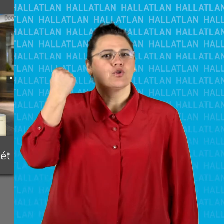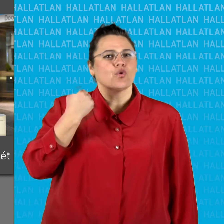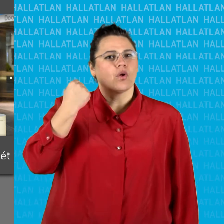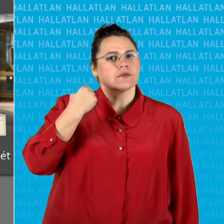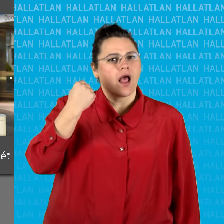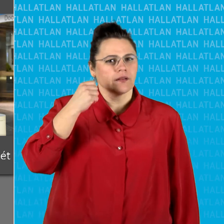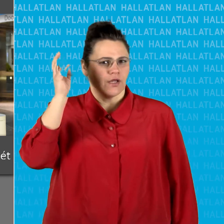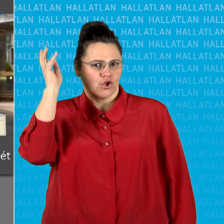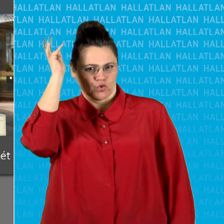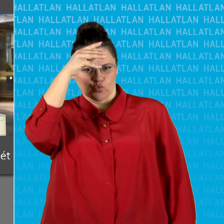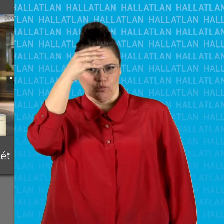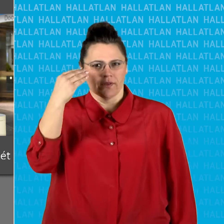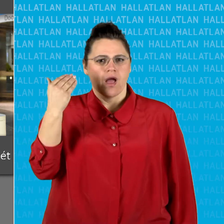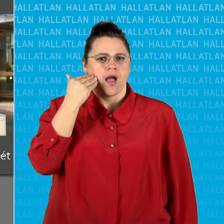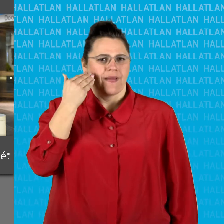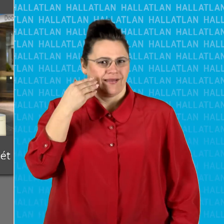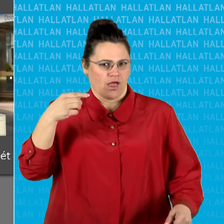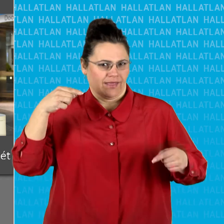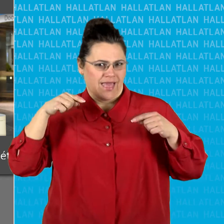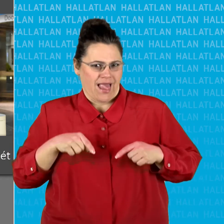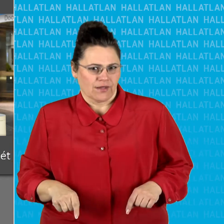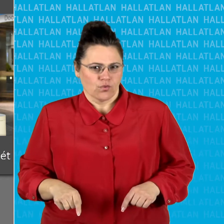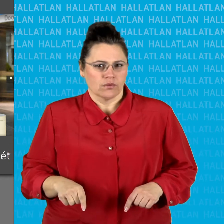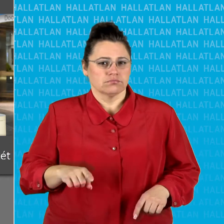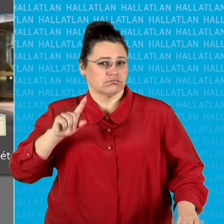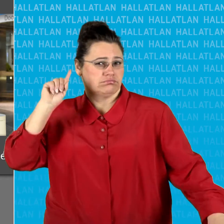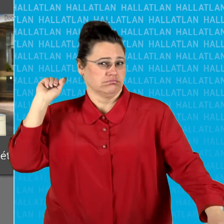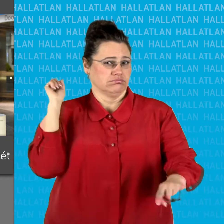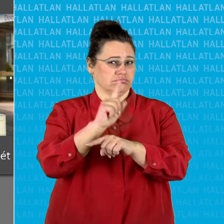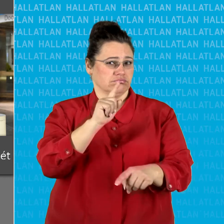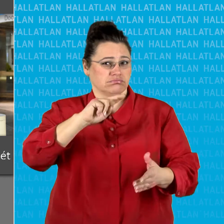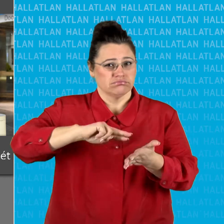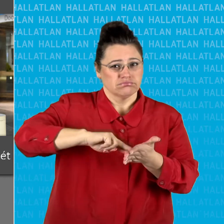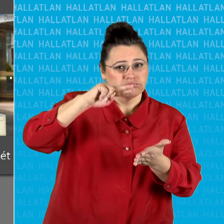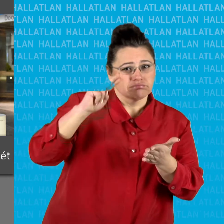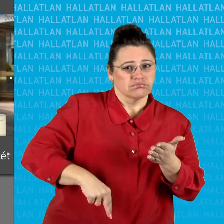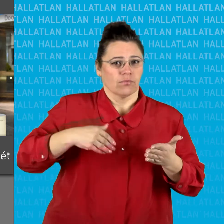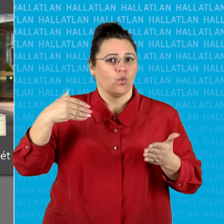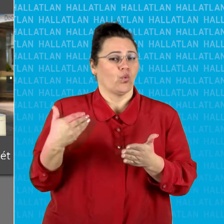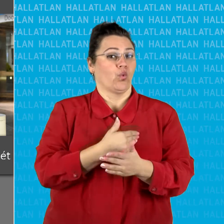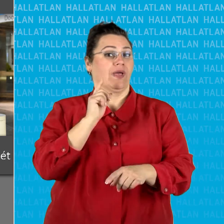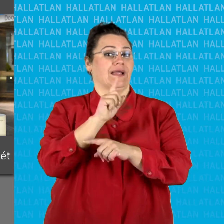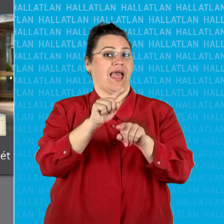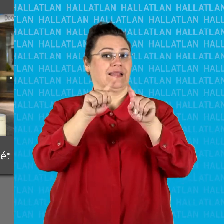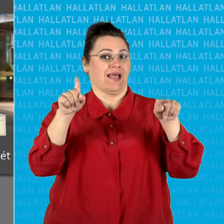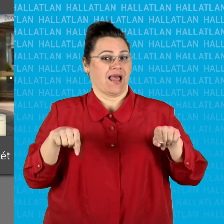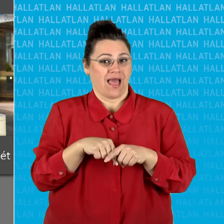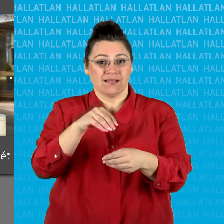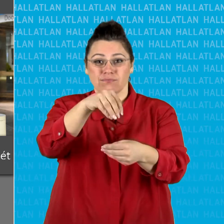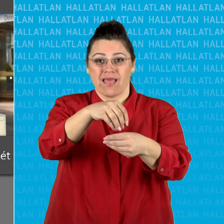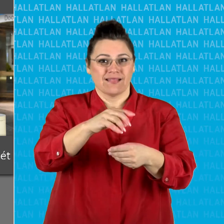Donald Trump amerikai elnök rendelete szerint